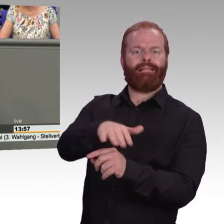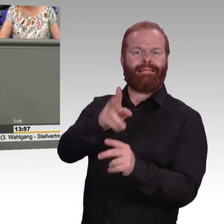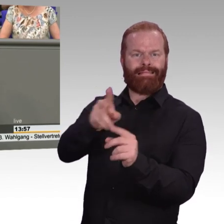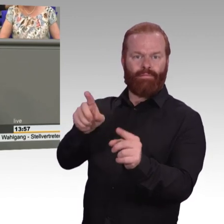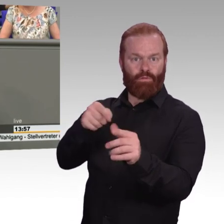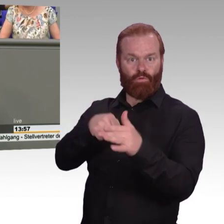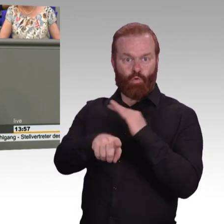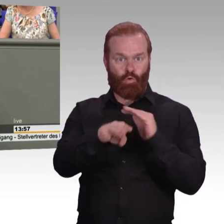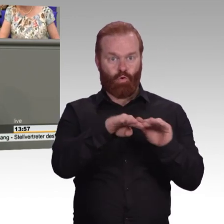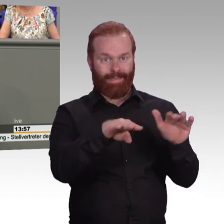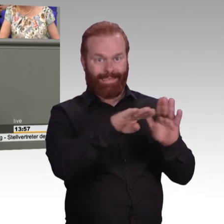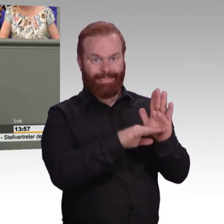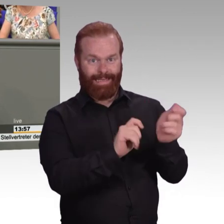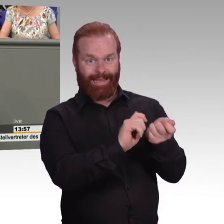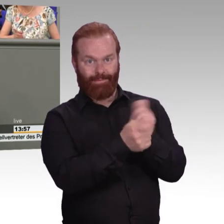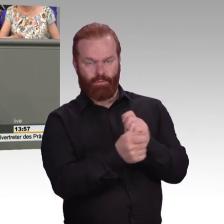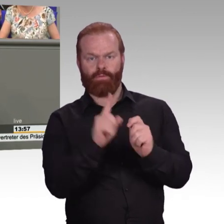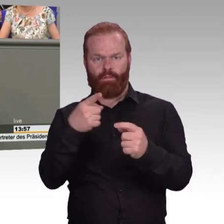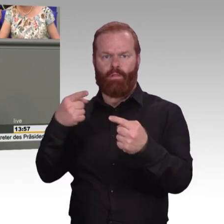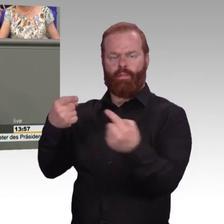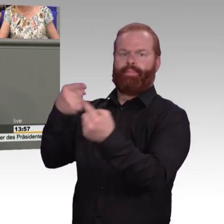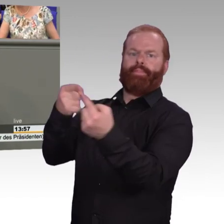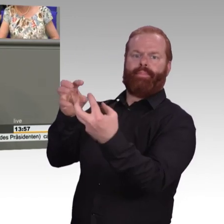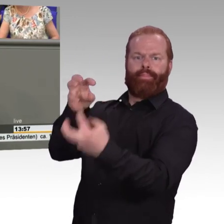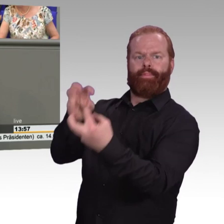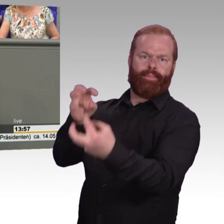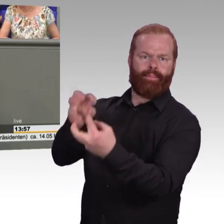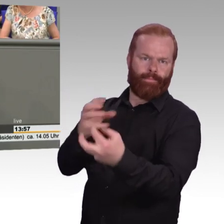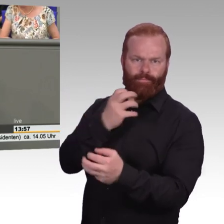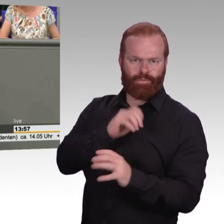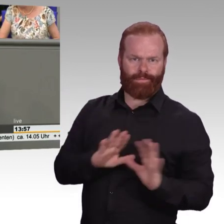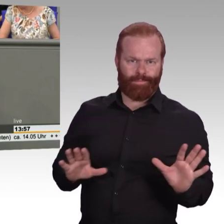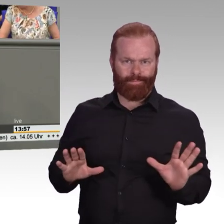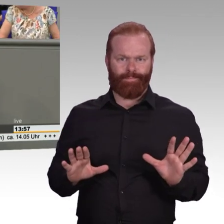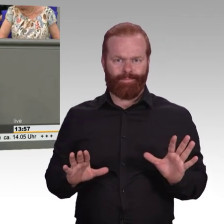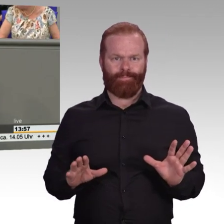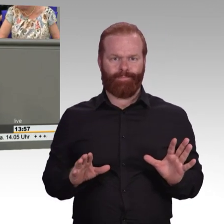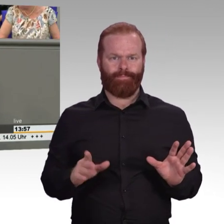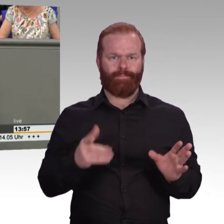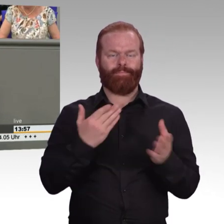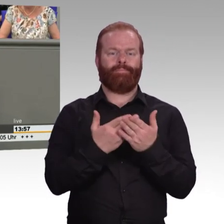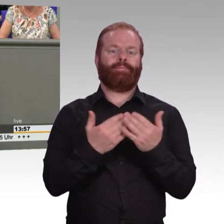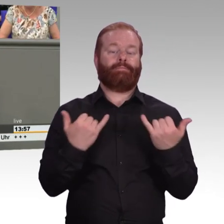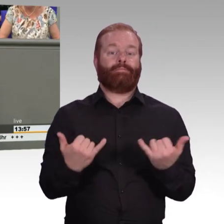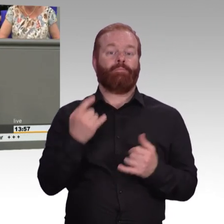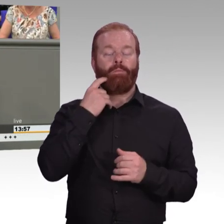weil wir hier über eine Änderung unseres Grundgesetzes diskutieren und eine solche Änderung hat fundamentale Folgen.